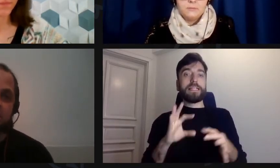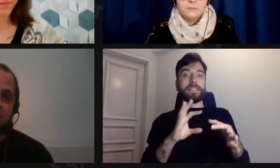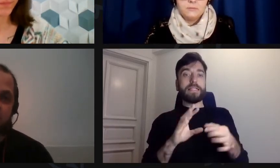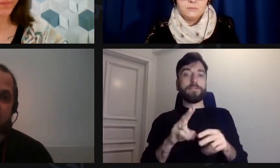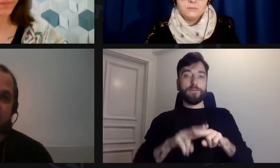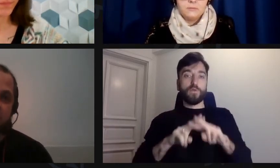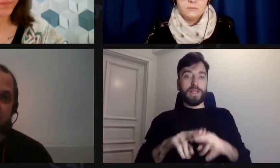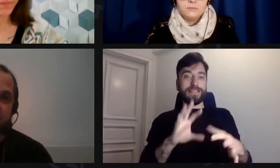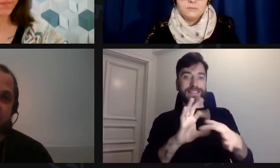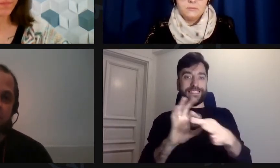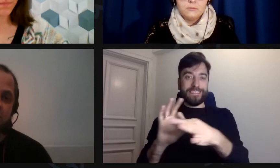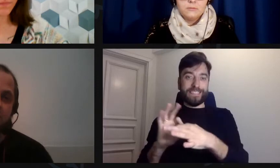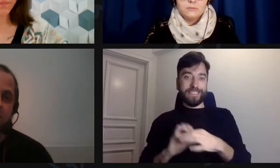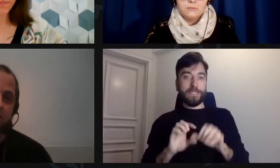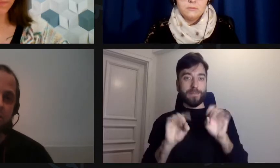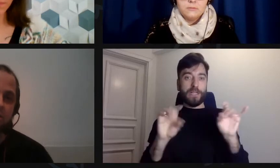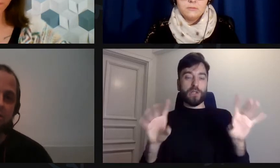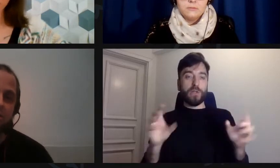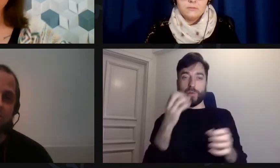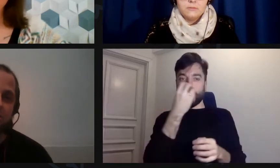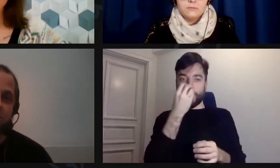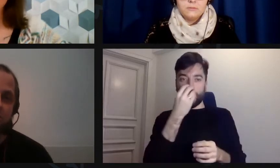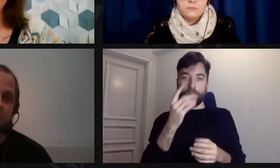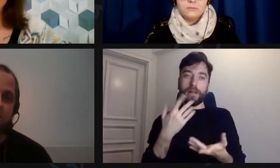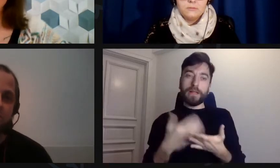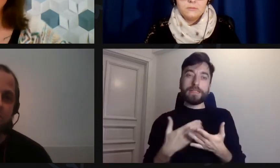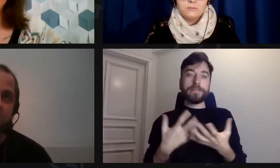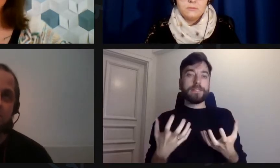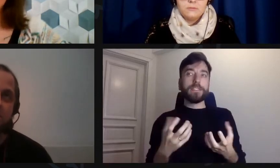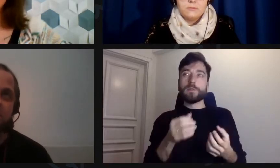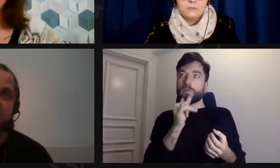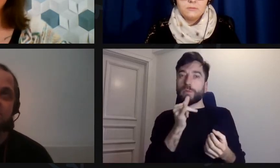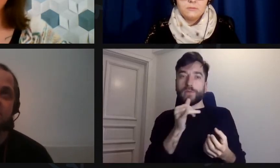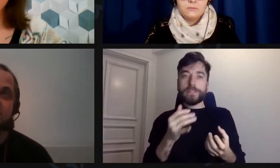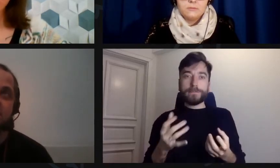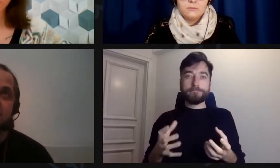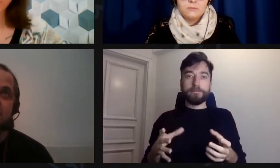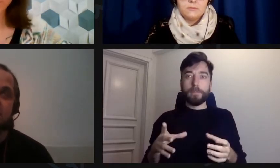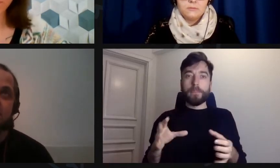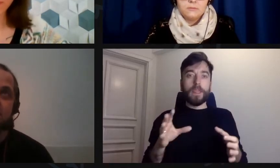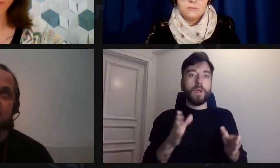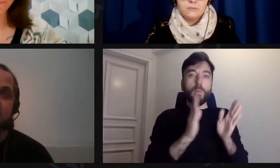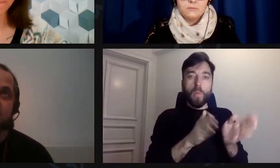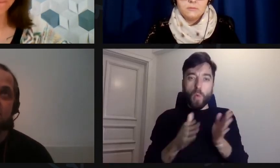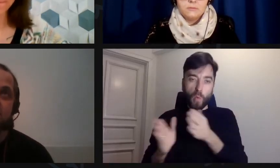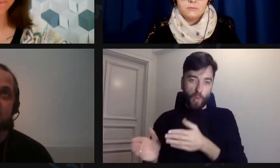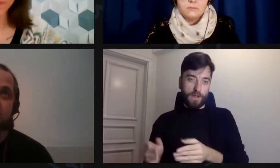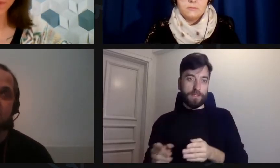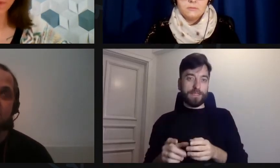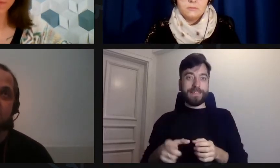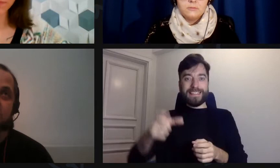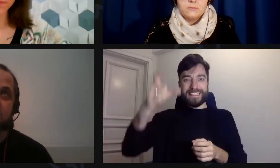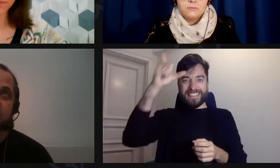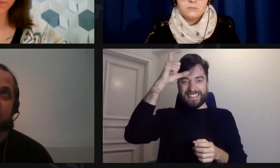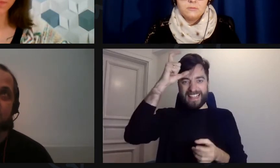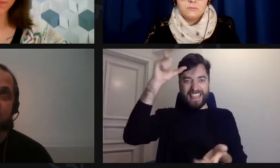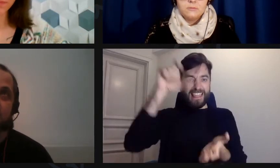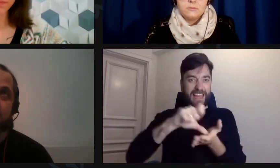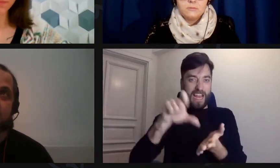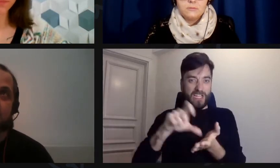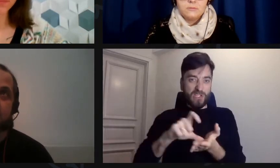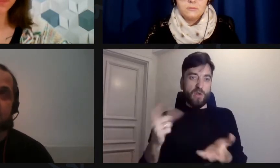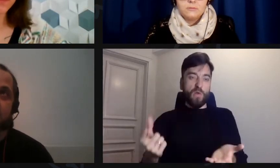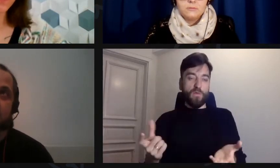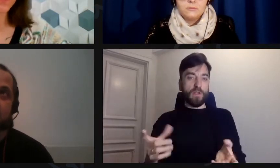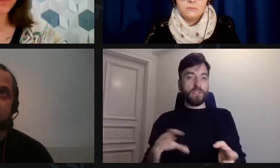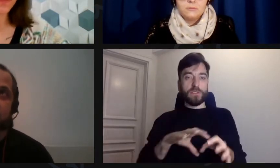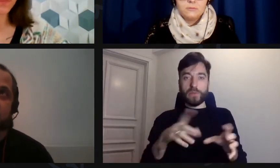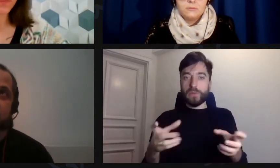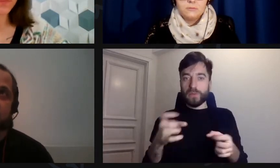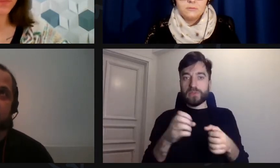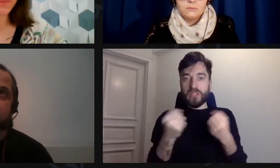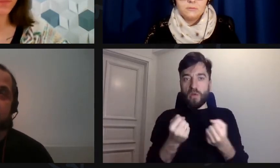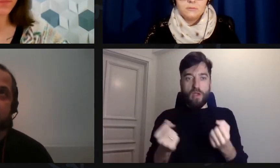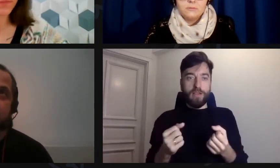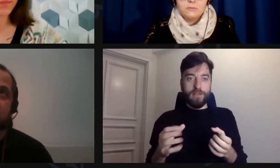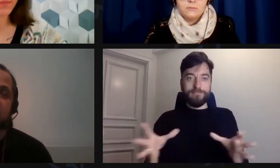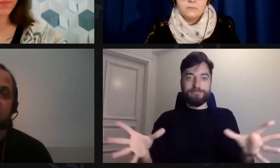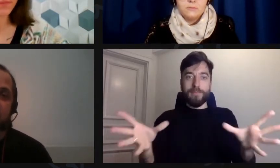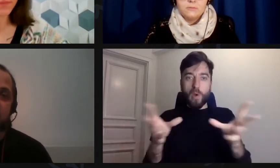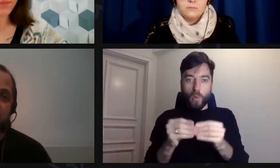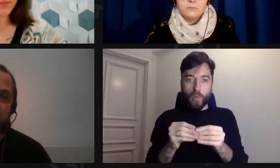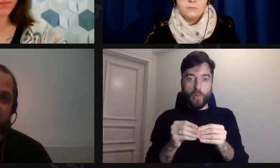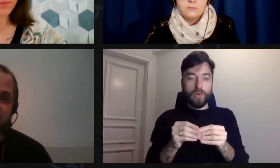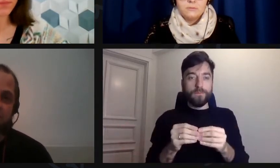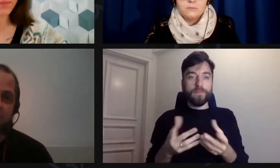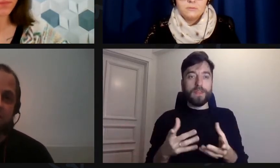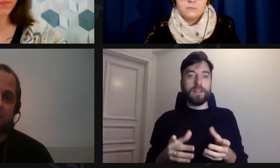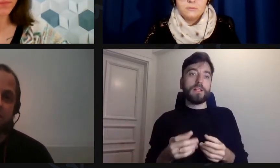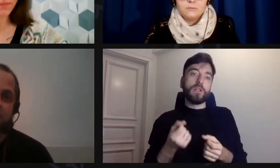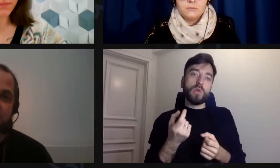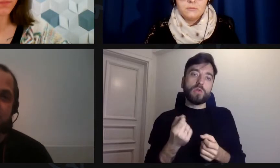naszym celem jest spróbować te działania jakoś skoordynować też nadać im jakąś taką formę, bardziej sformalizować to wydarzenie,